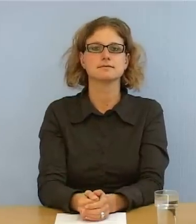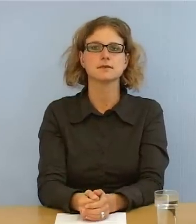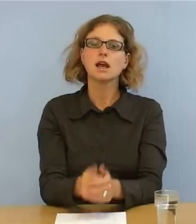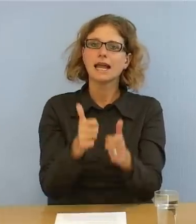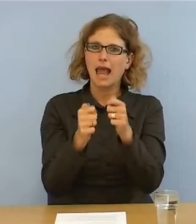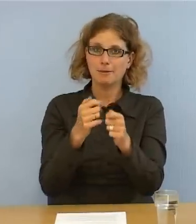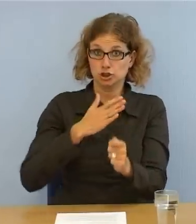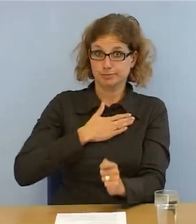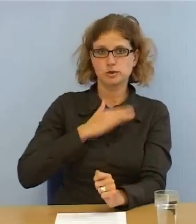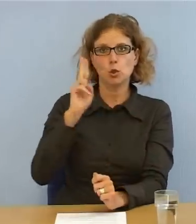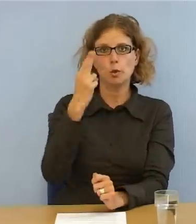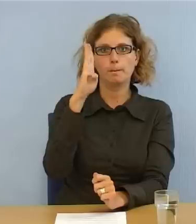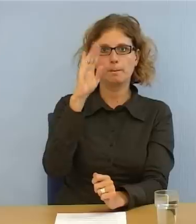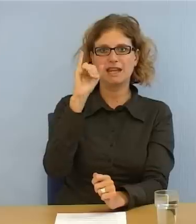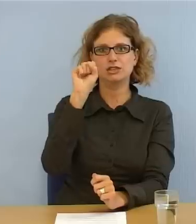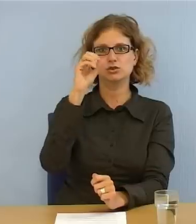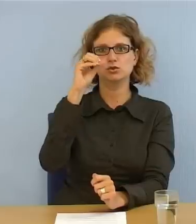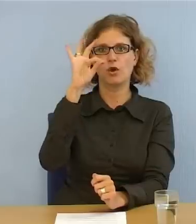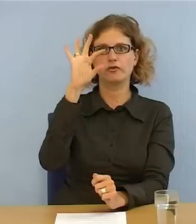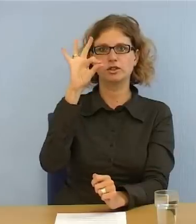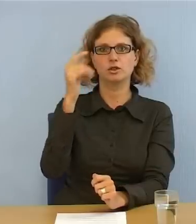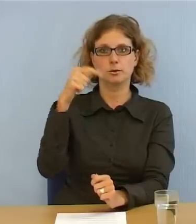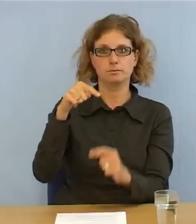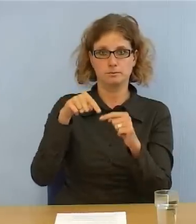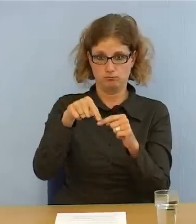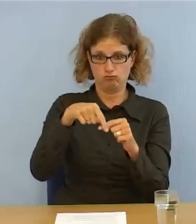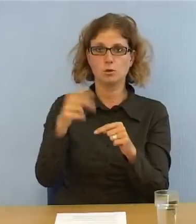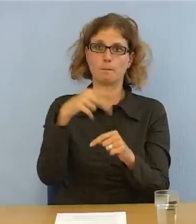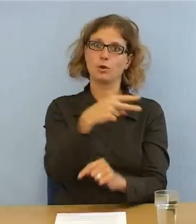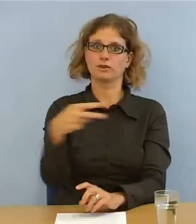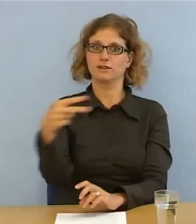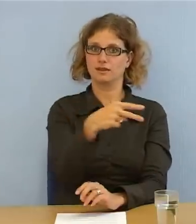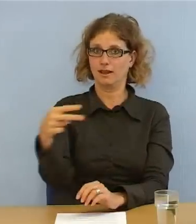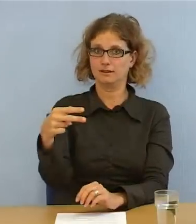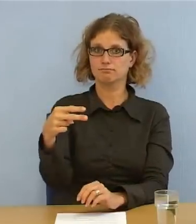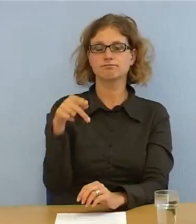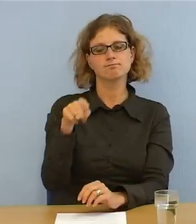Games van Ubisoft verschijnen vanaf nu met ondertiteling.